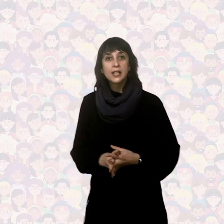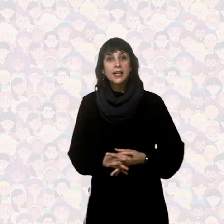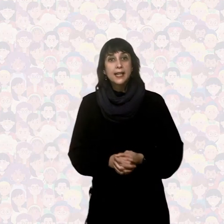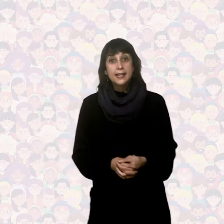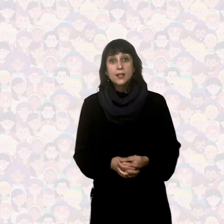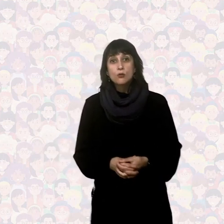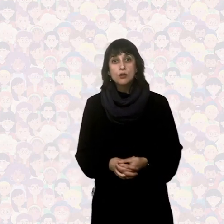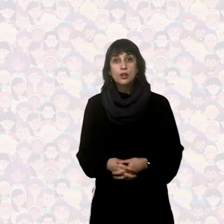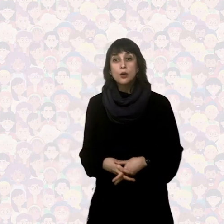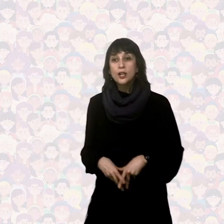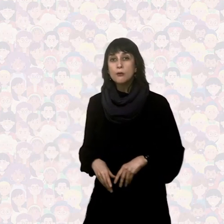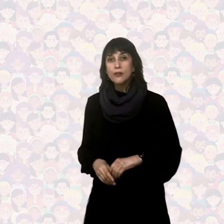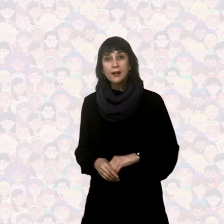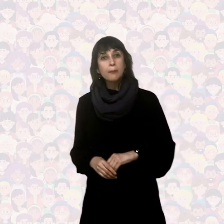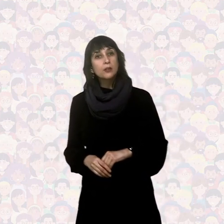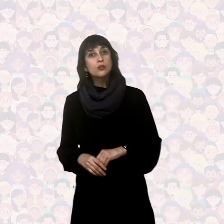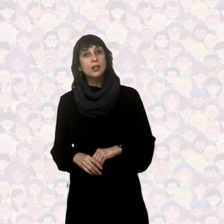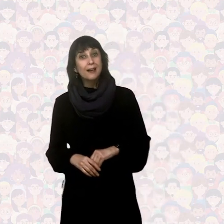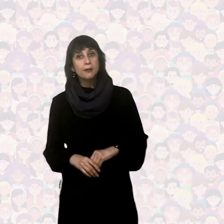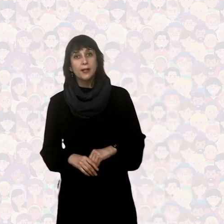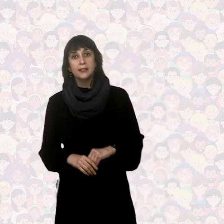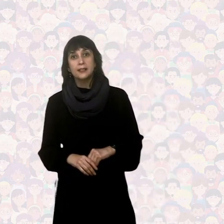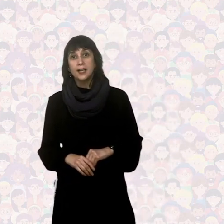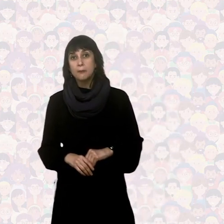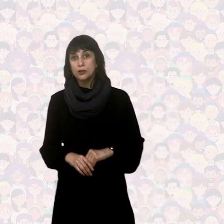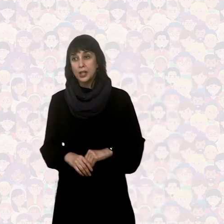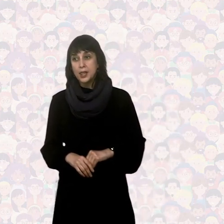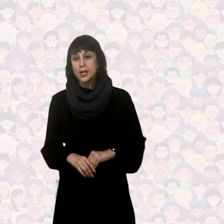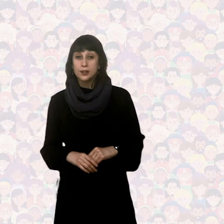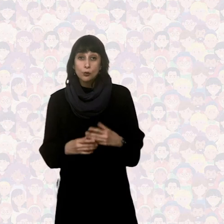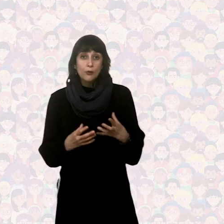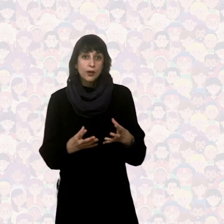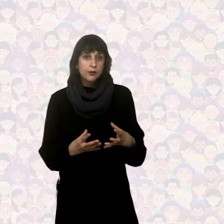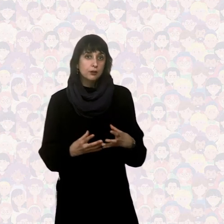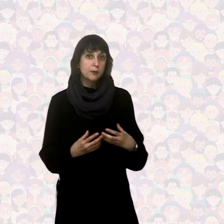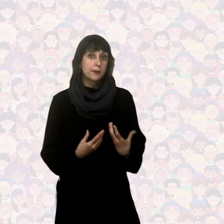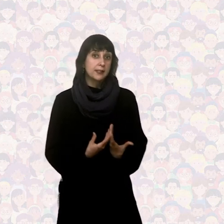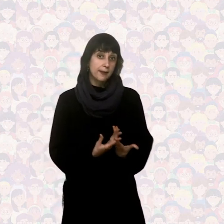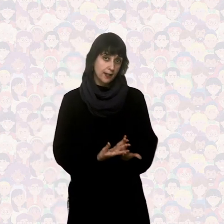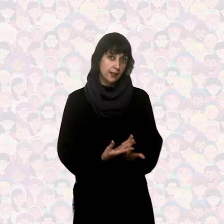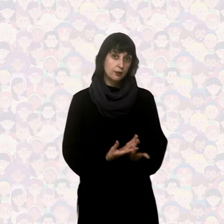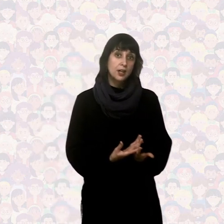En este curso hemos querido abordar aspectos clave para entender la importancia de una educación con perspectiva de género